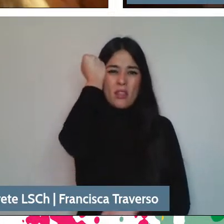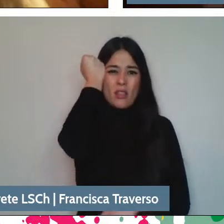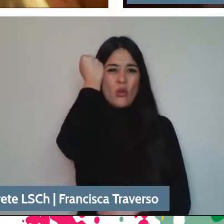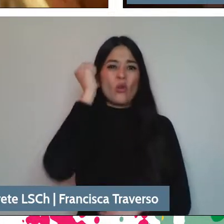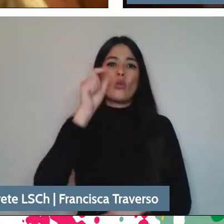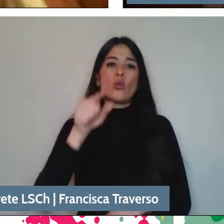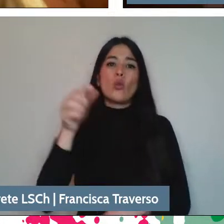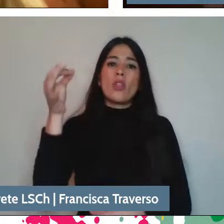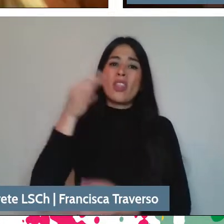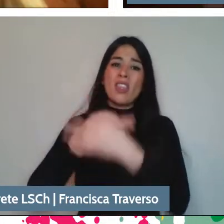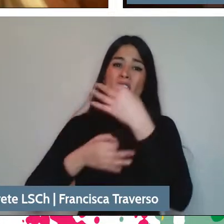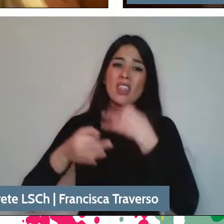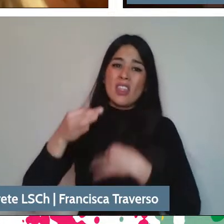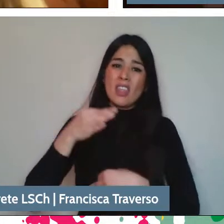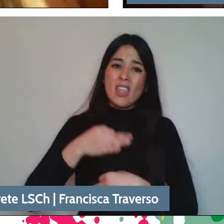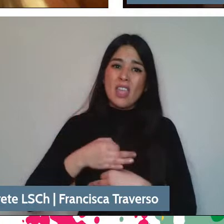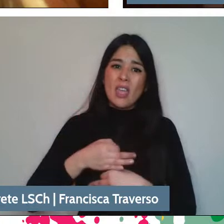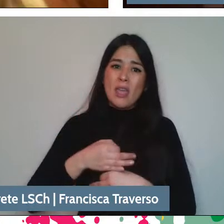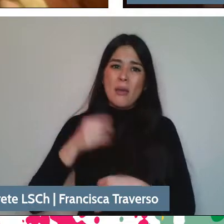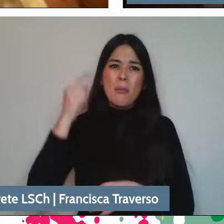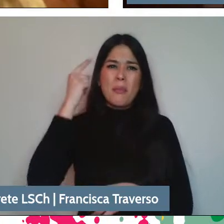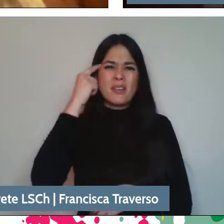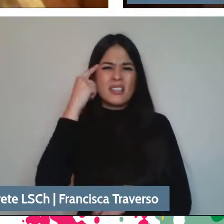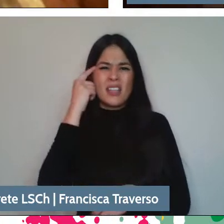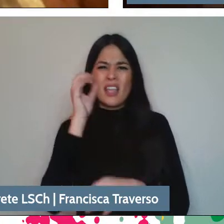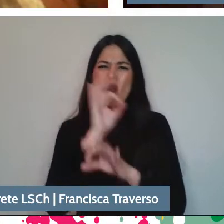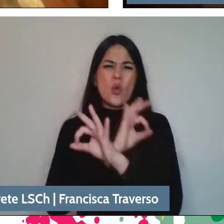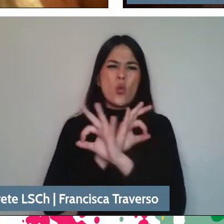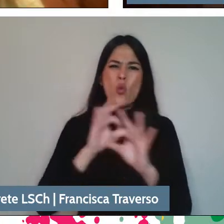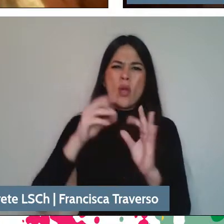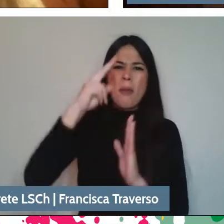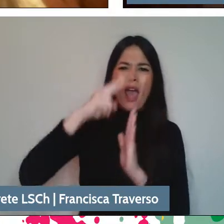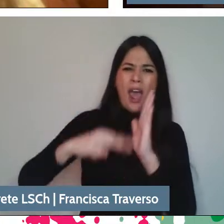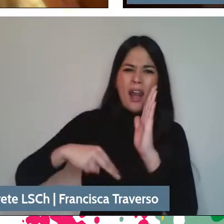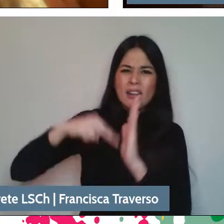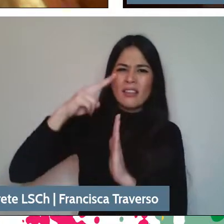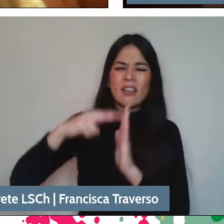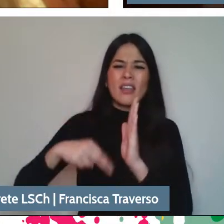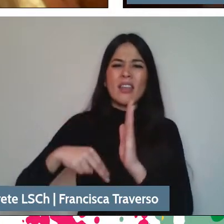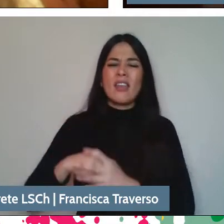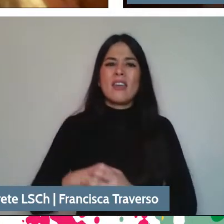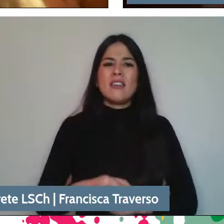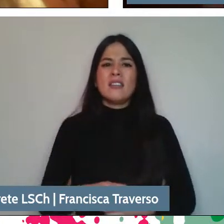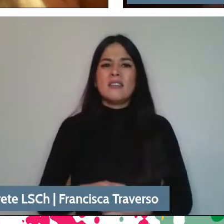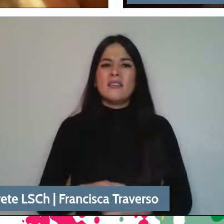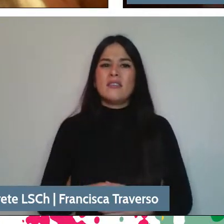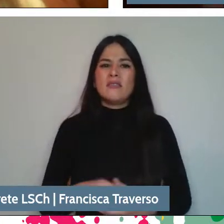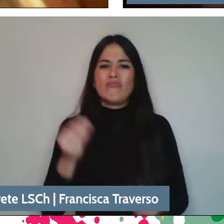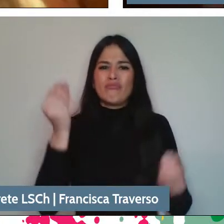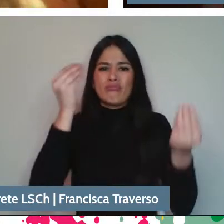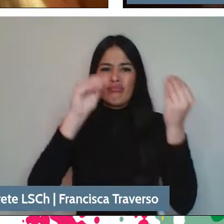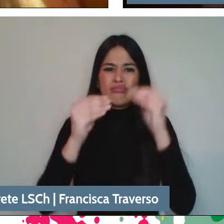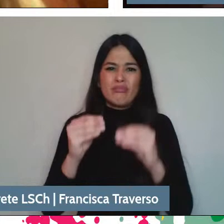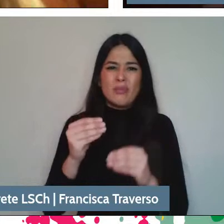que pensaste que tal vez no ibas a volver a hacer arte o hiciste poco. Pero que s,í la pena de eso fue muy fuerte.